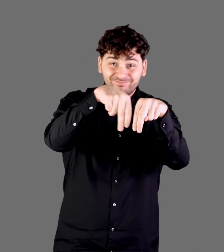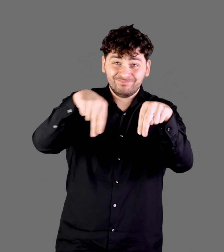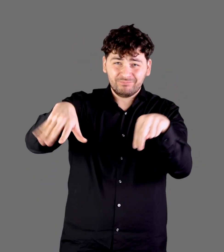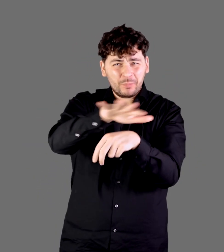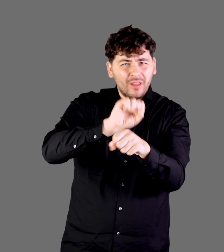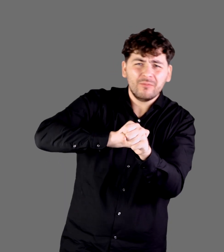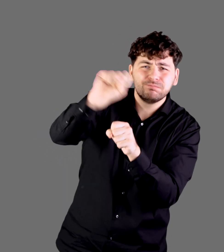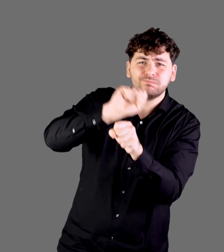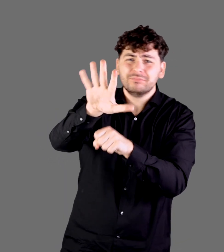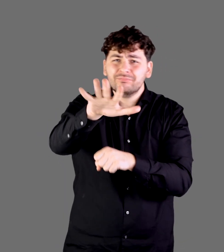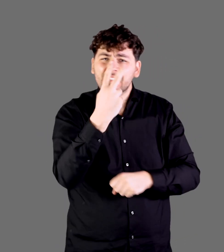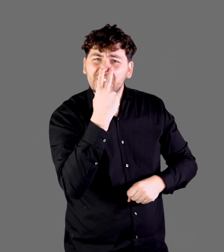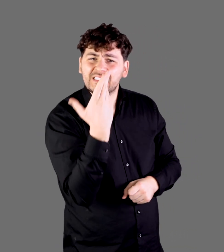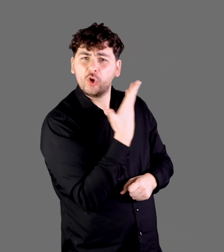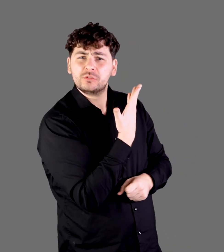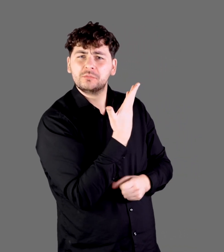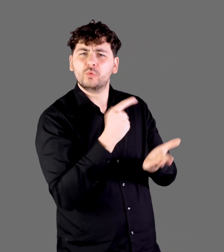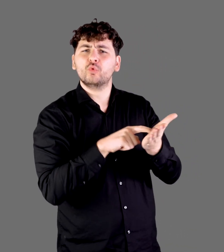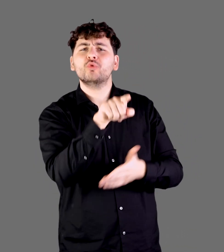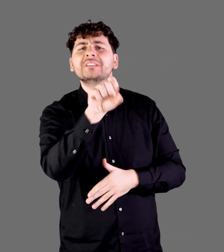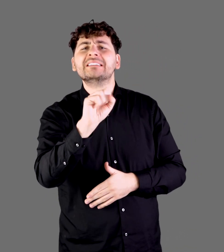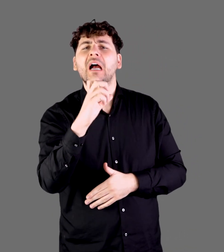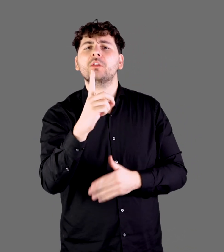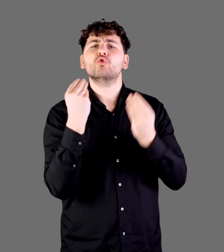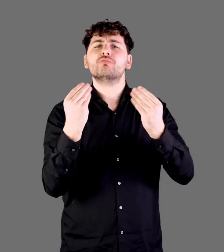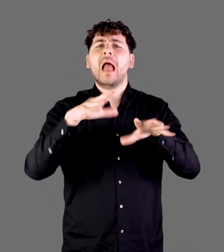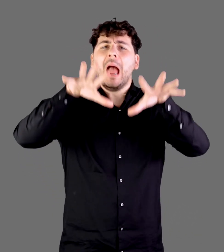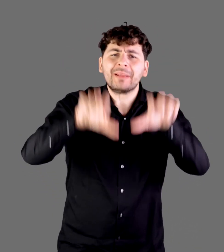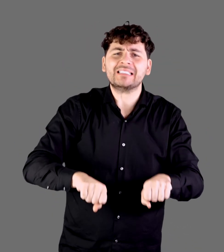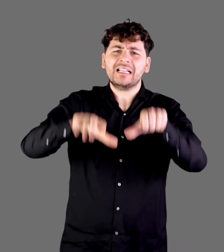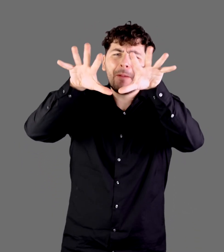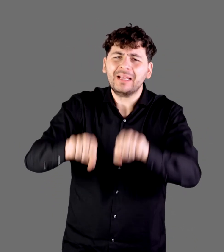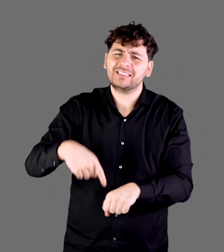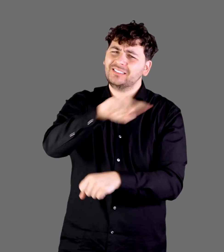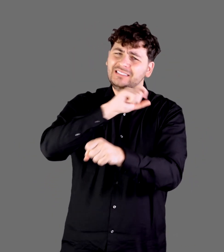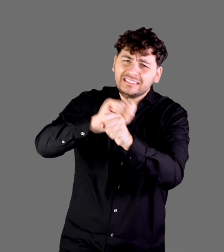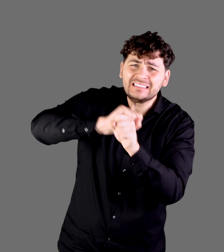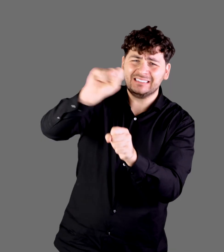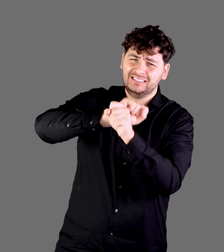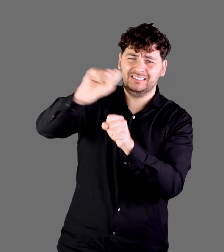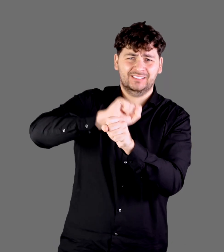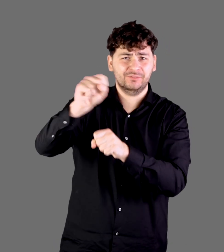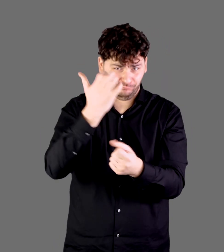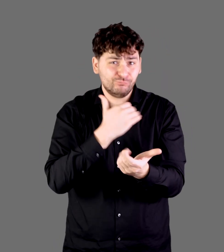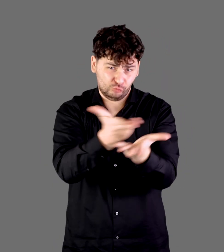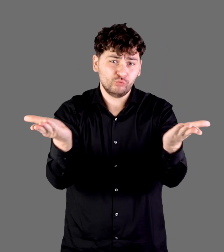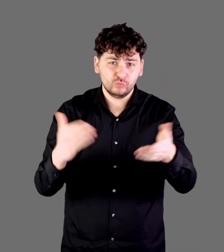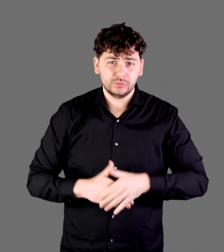diese Gruppe zum Aufbegehren gegen die Abrisspolitik des SED-Staates.